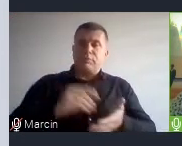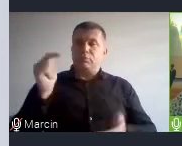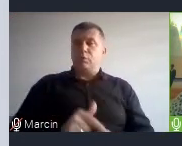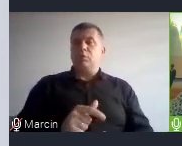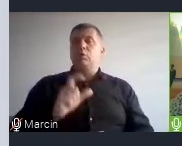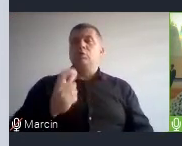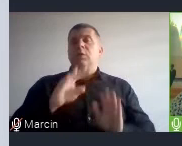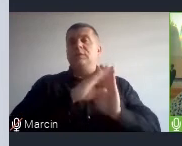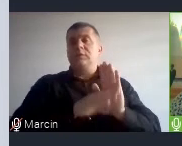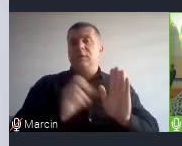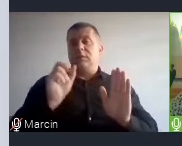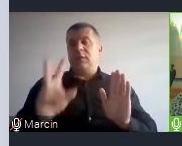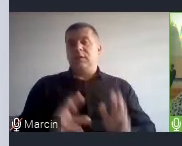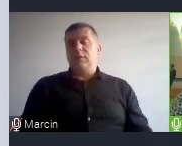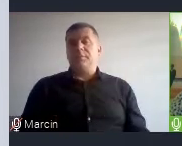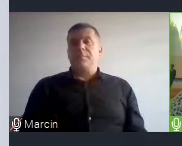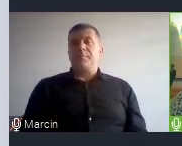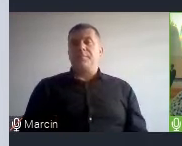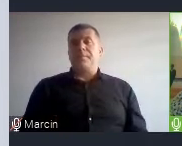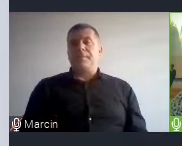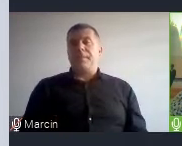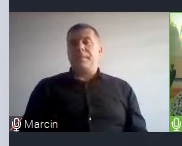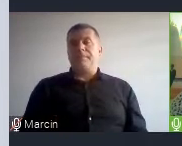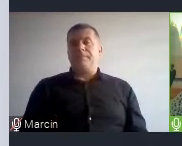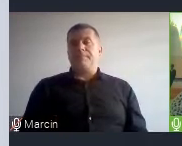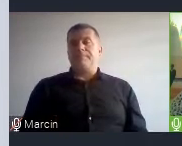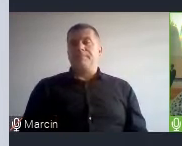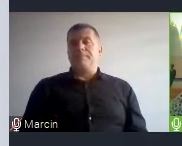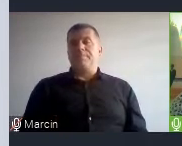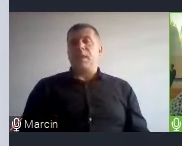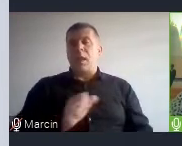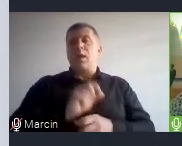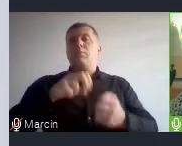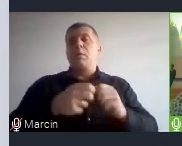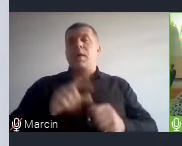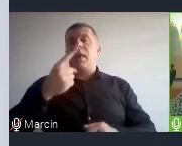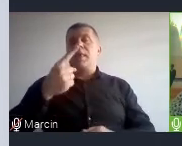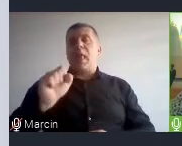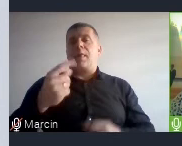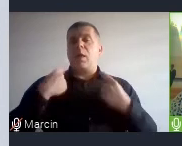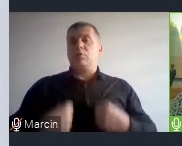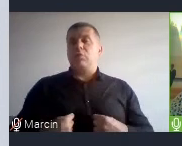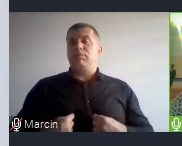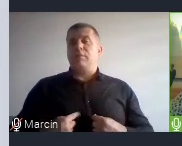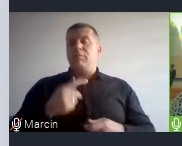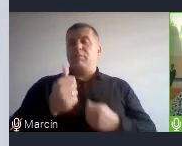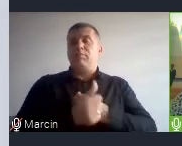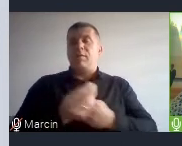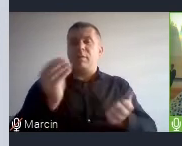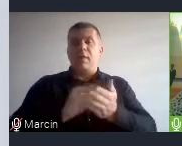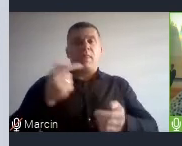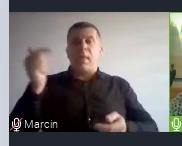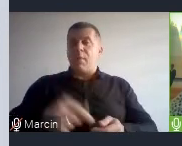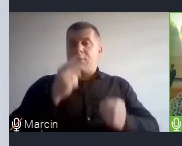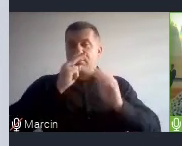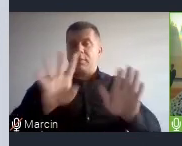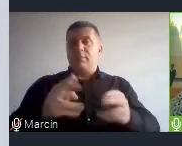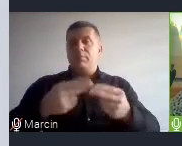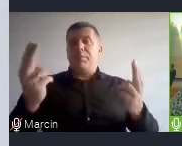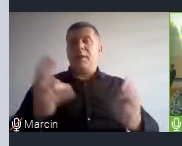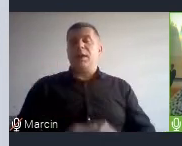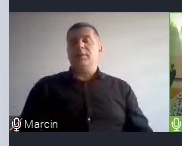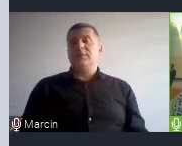Co do zasady – tak. Przy czym pojawia się problem z danymi osobowymi w tych ofertach, ponieważ te dane nie powinny być publikowane.